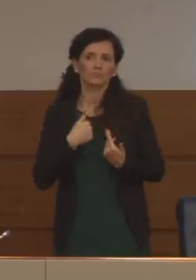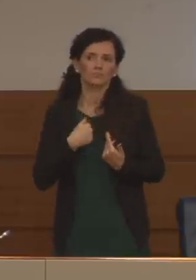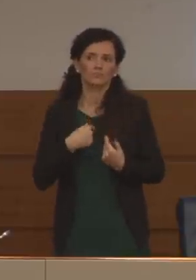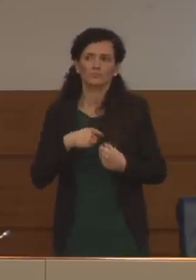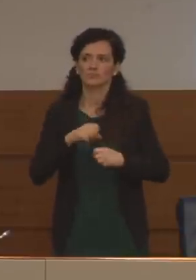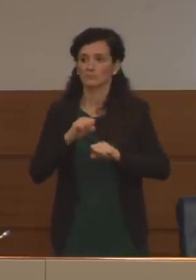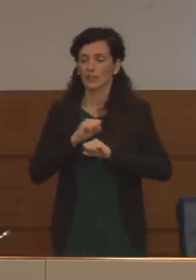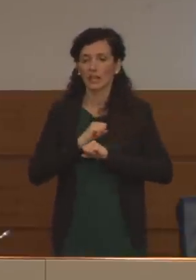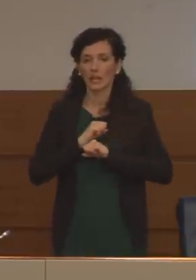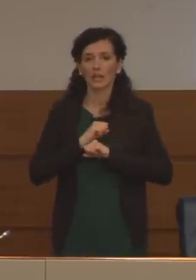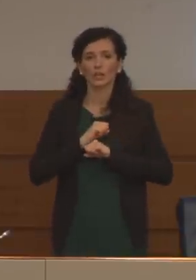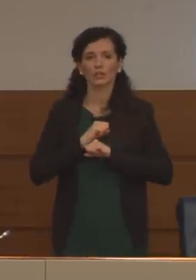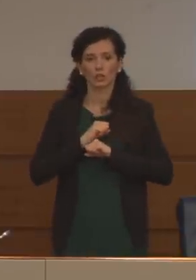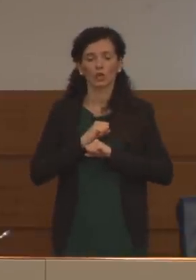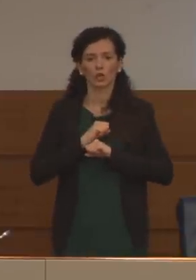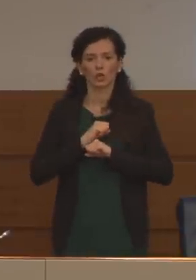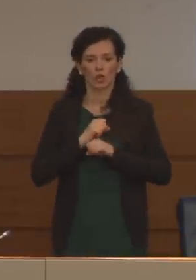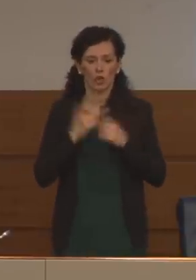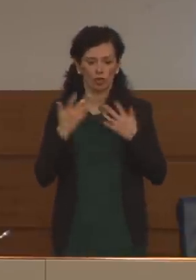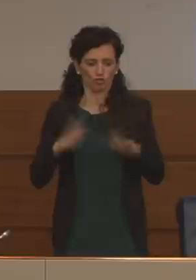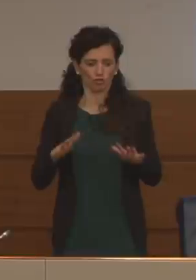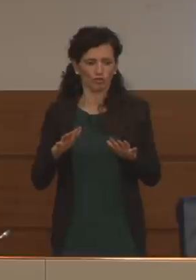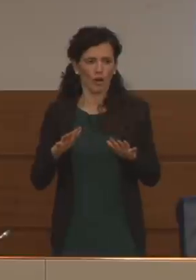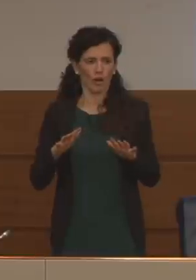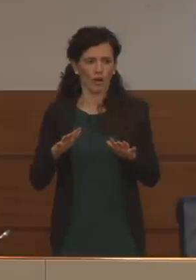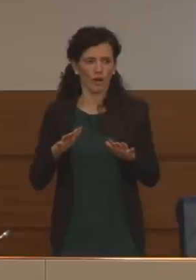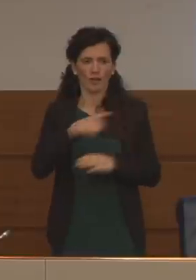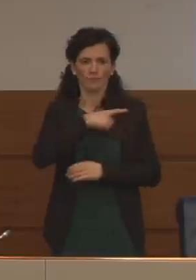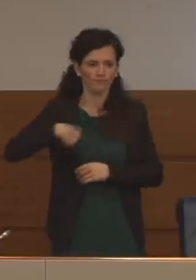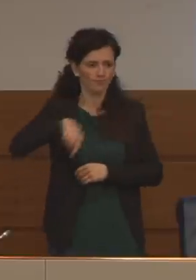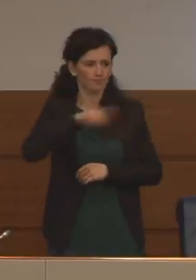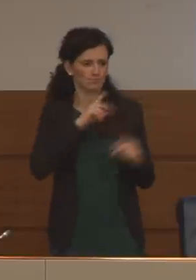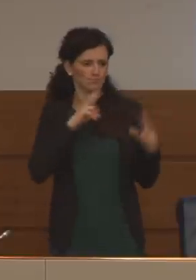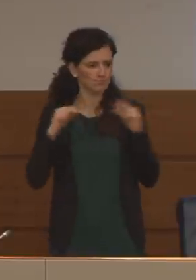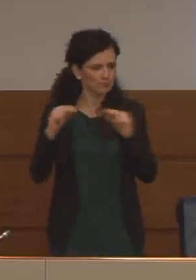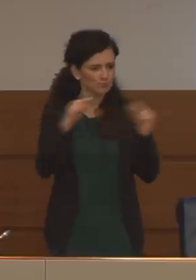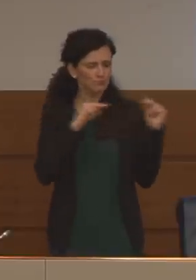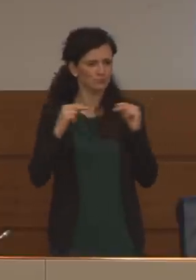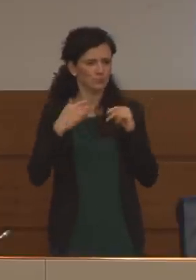che abbiamo sempre condiviso in queste settimane sulle modalità di